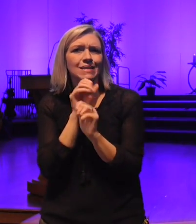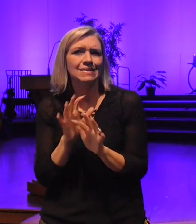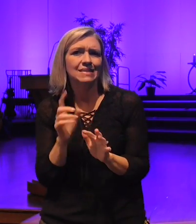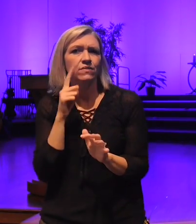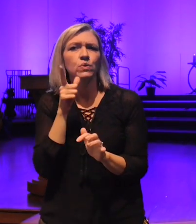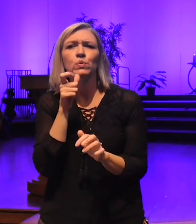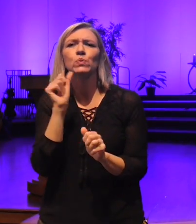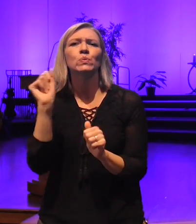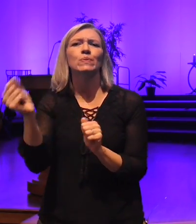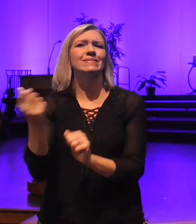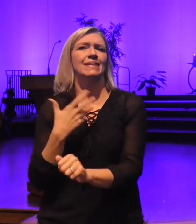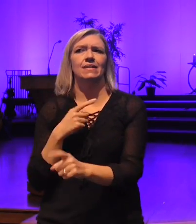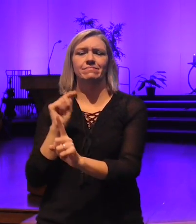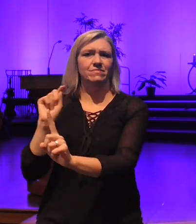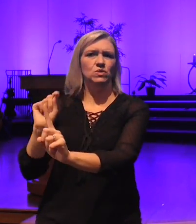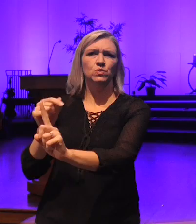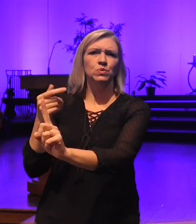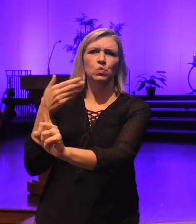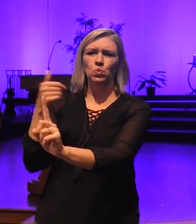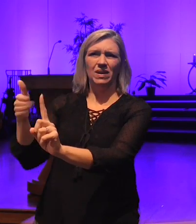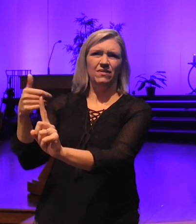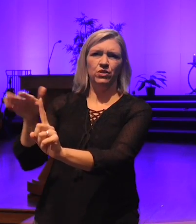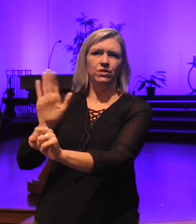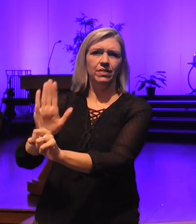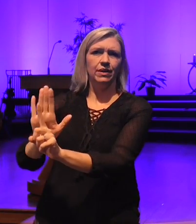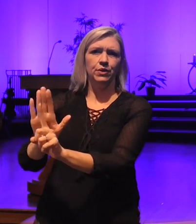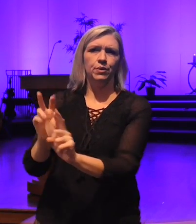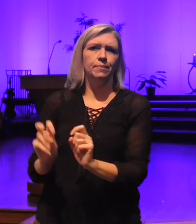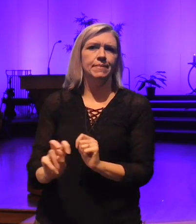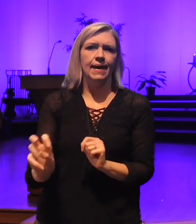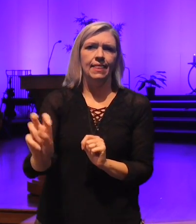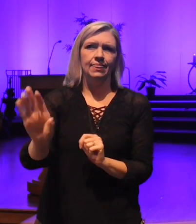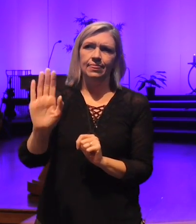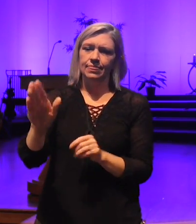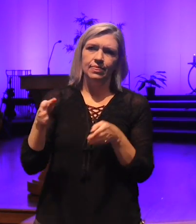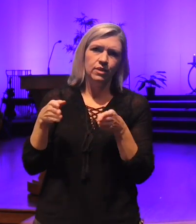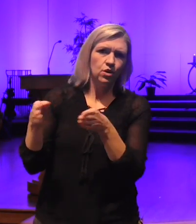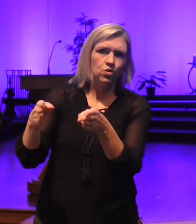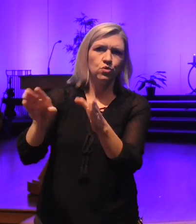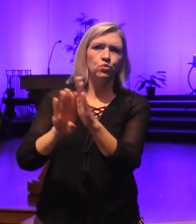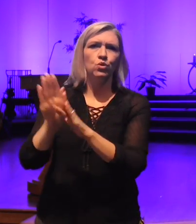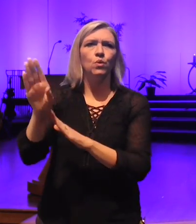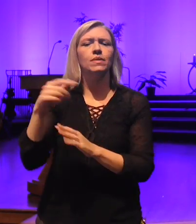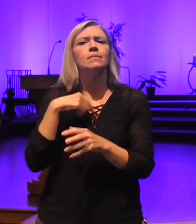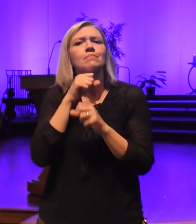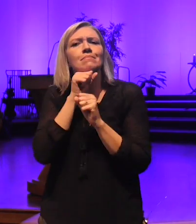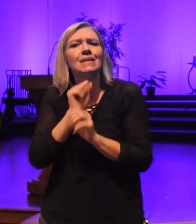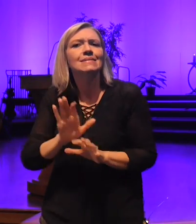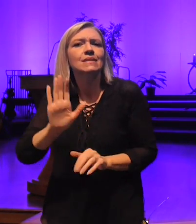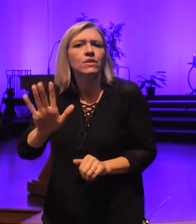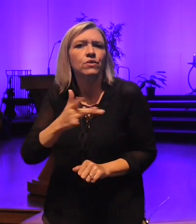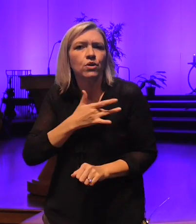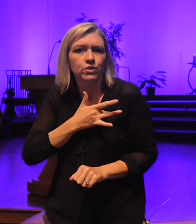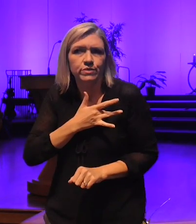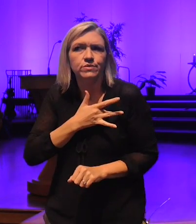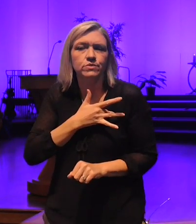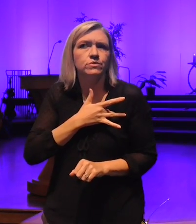bendiciéndolos en cualquiera que sea su camino de crecimiento y bendiciendo lo que sé que es su corazón y